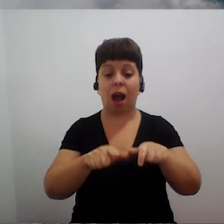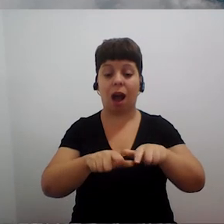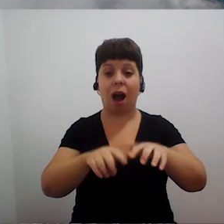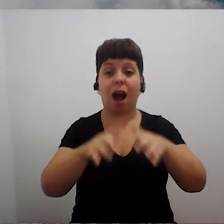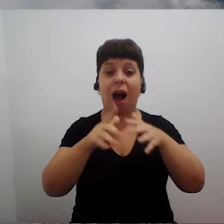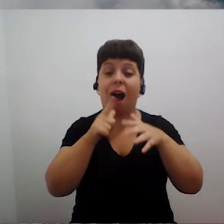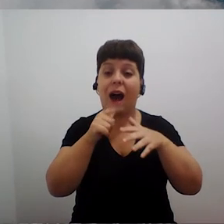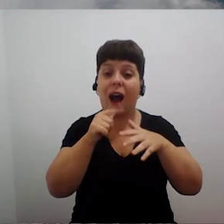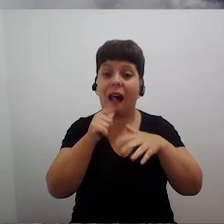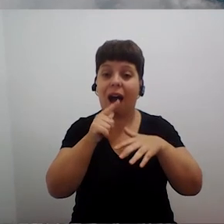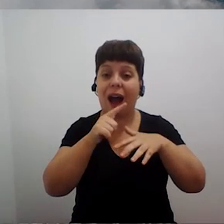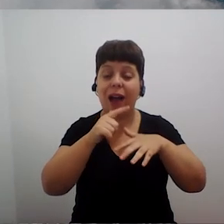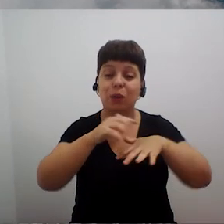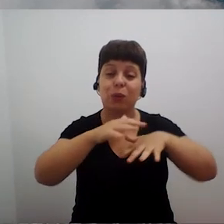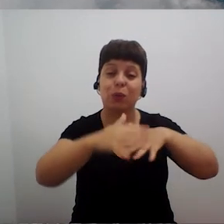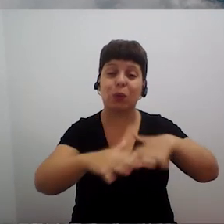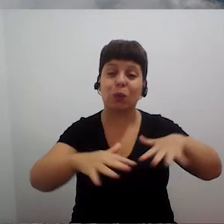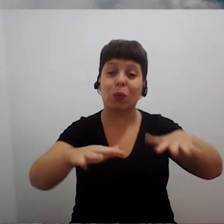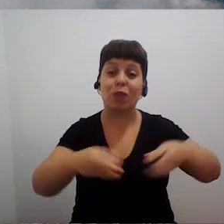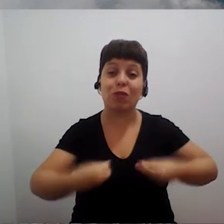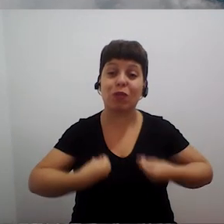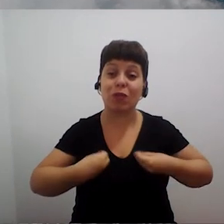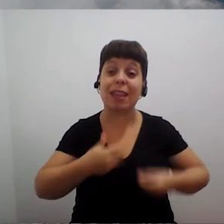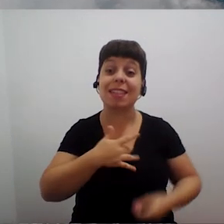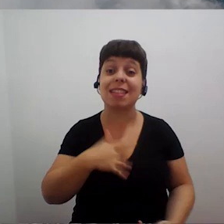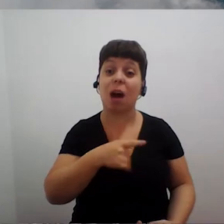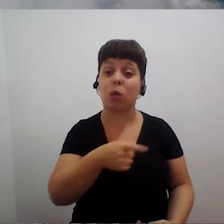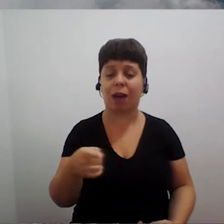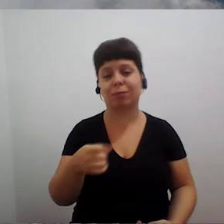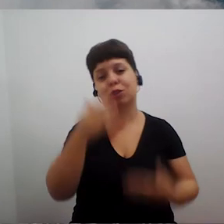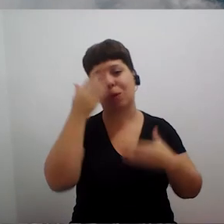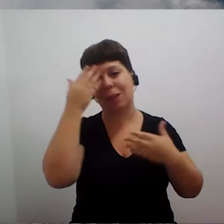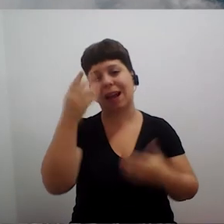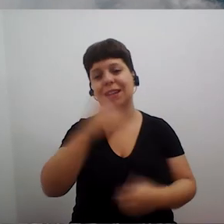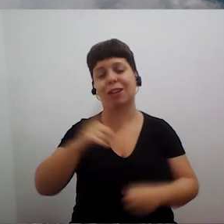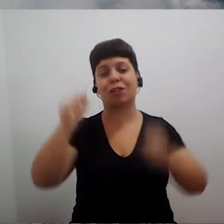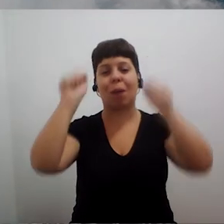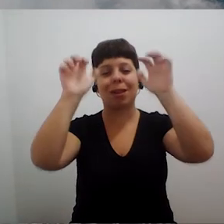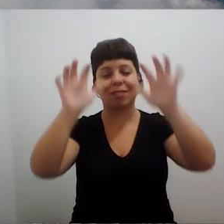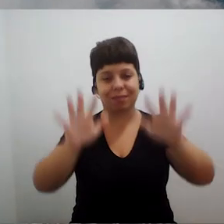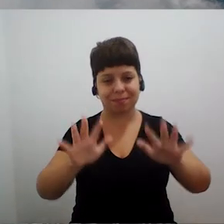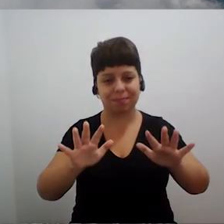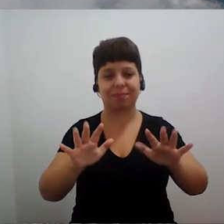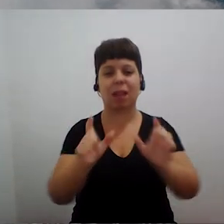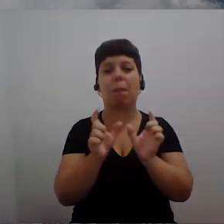vida para todos nós saudável. Muito obrigado que Deus abençoe a todos "será morei com o ar muito bom"